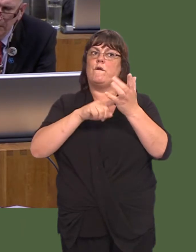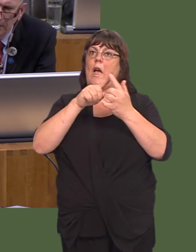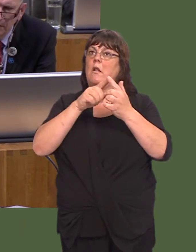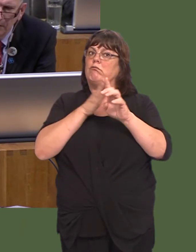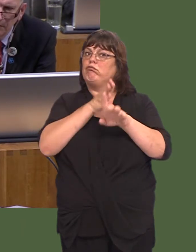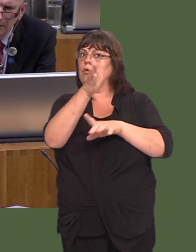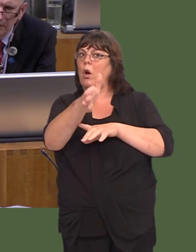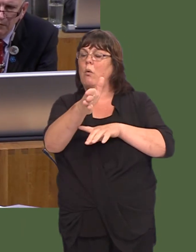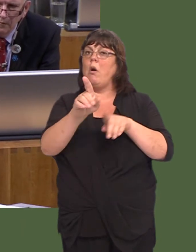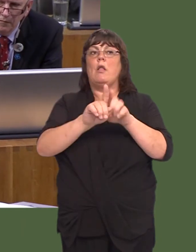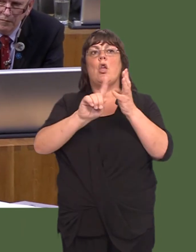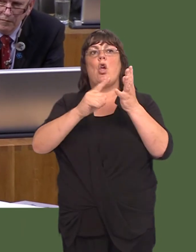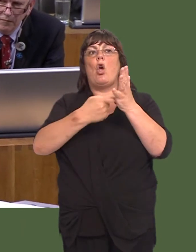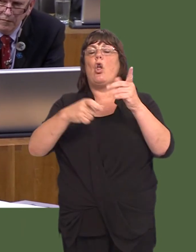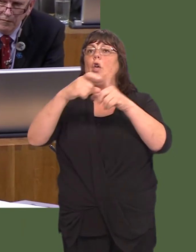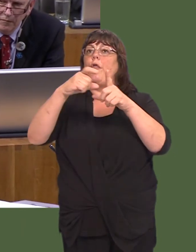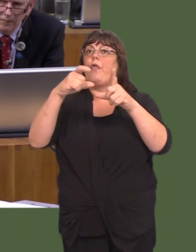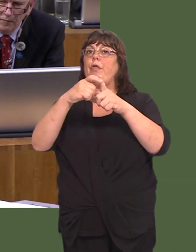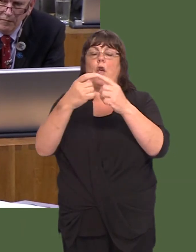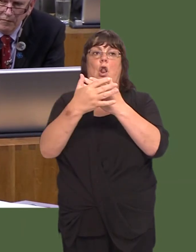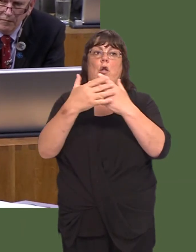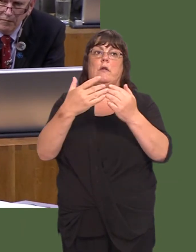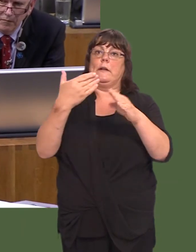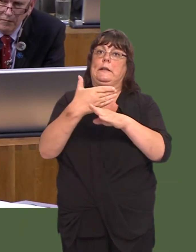i Langynwyd bob troómaen nhwín gallu mynd i Ben-y-bont a Phorthcawl.